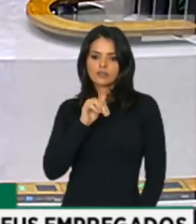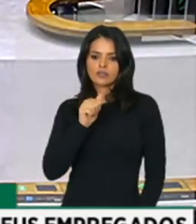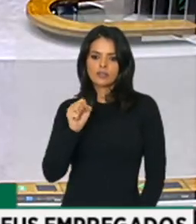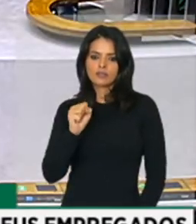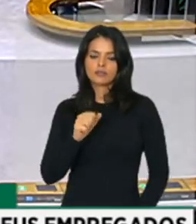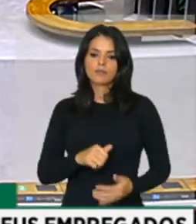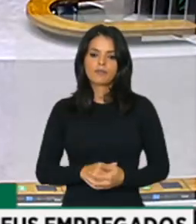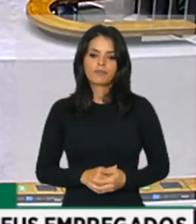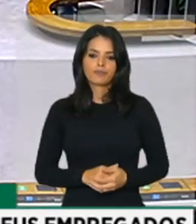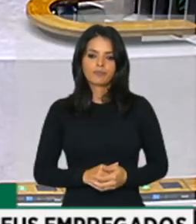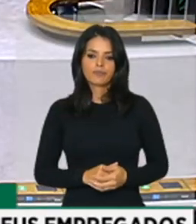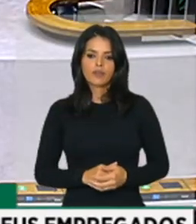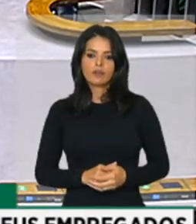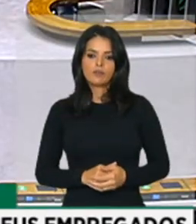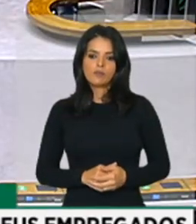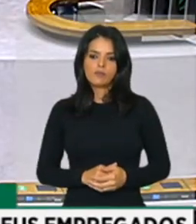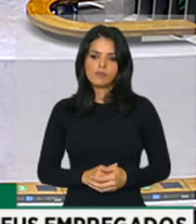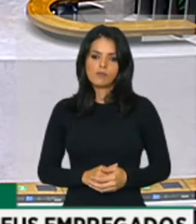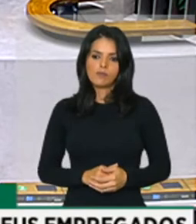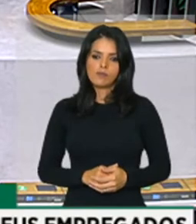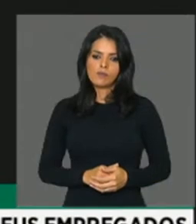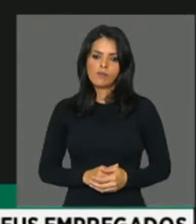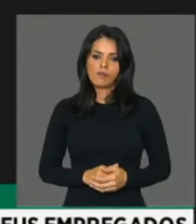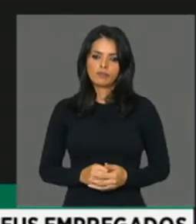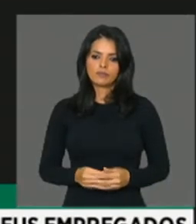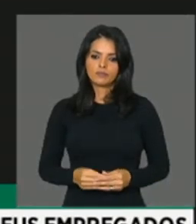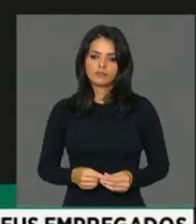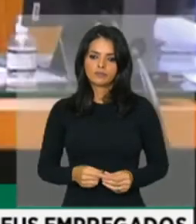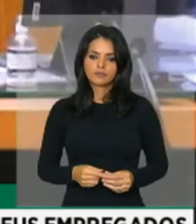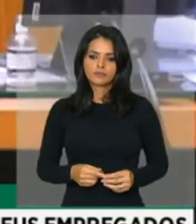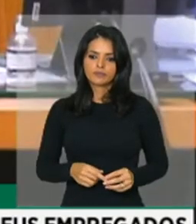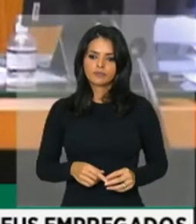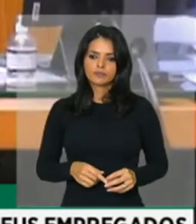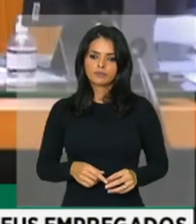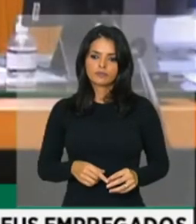[DEPUTADA]: QUANDO FOR OPORTUNO, PRESIDENTE, DEPUTADA ERIKA KOKAY. -- [PRESIDENTE]: NA SEQUÊNCIA, DEPUTADA KOKAY TEM A LIDERANÇA DA MINORIA,